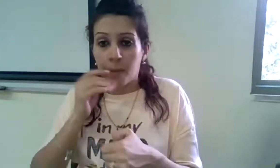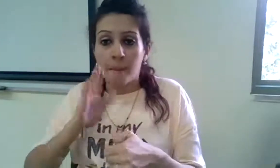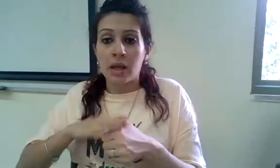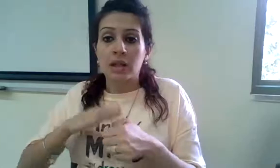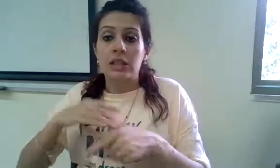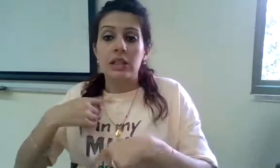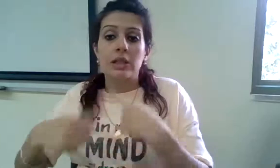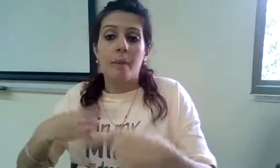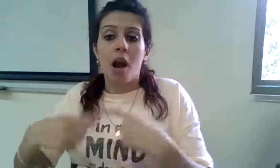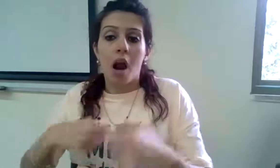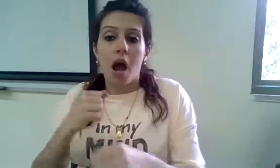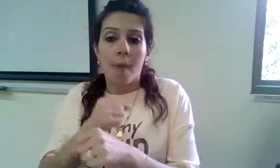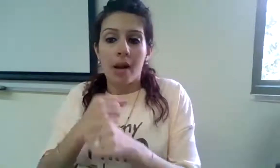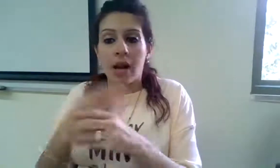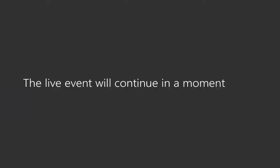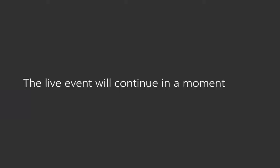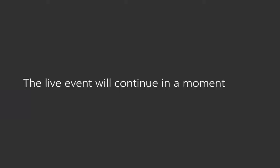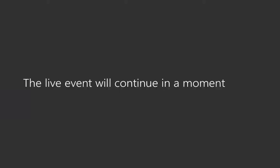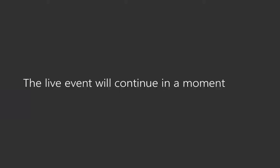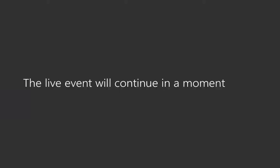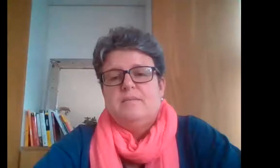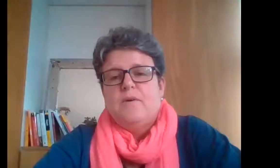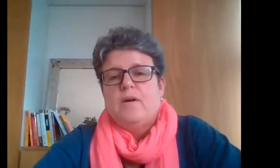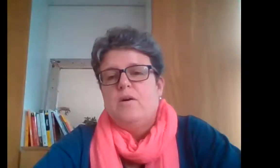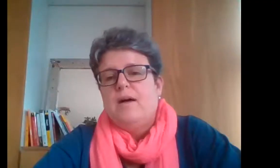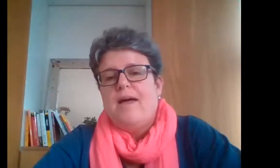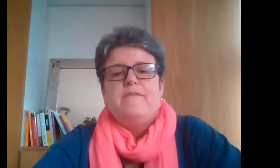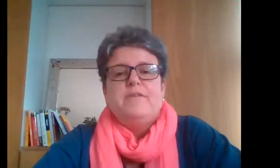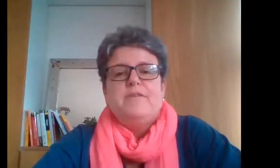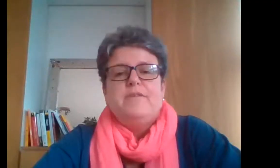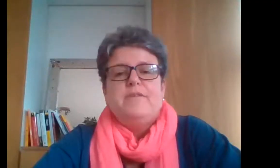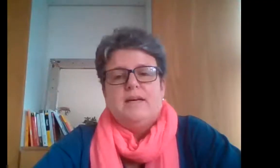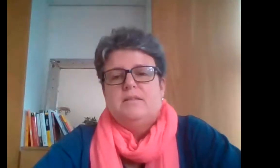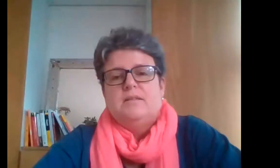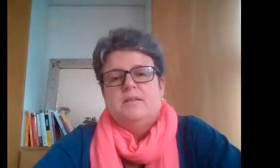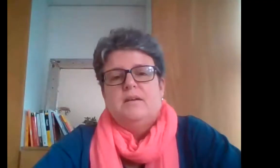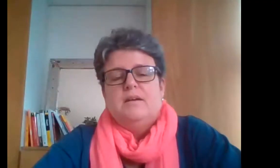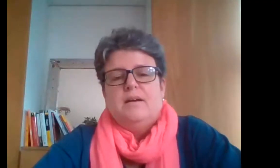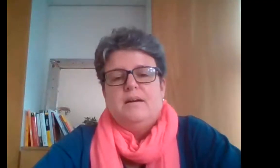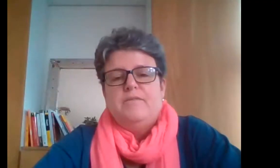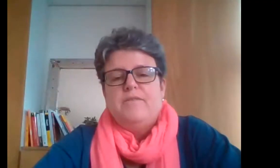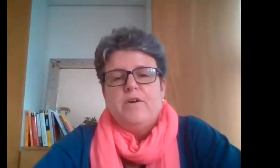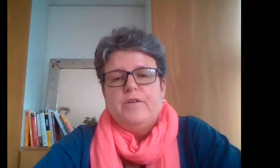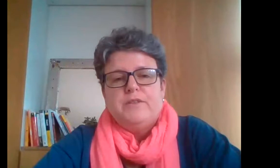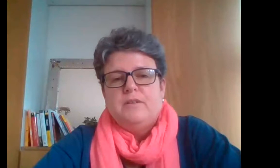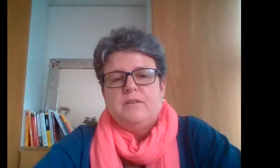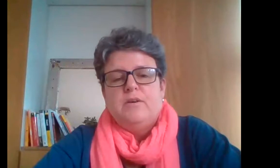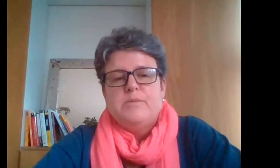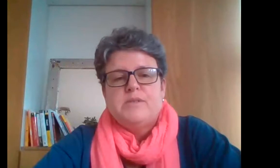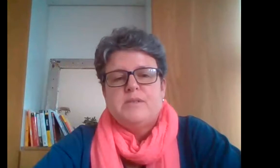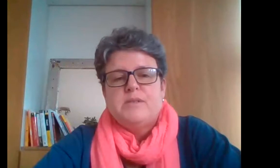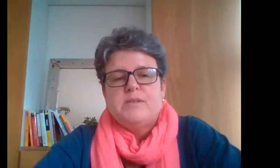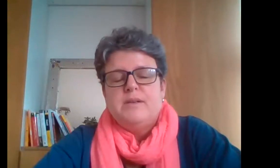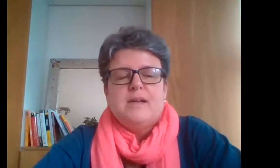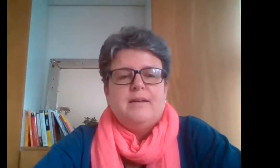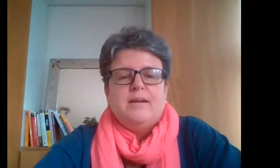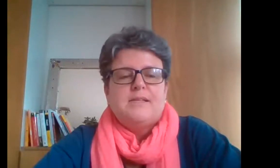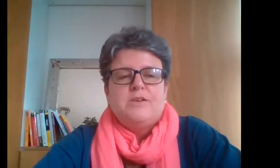في الواقع فان هذا الأمر هو في العادة لجميع الأطفال